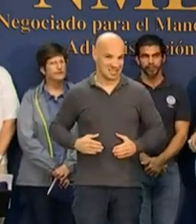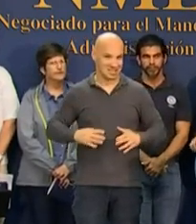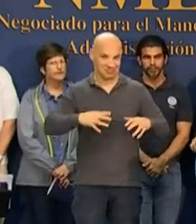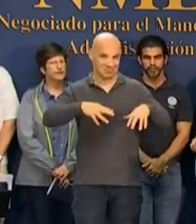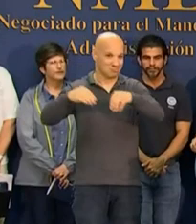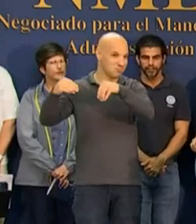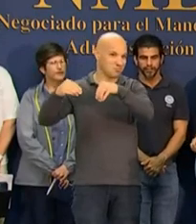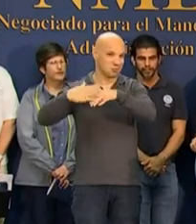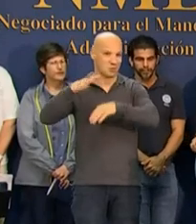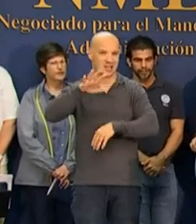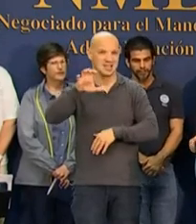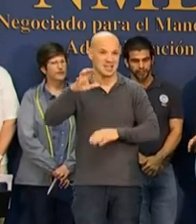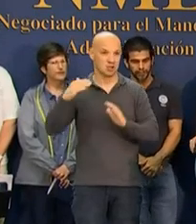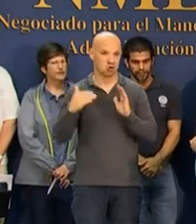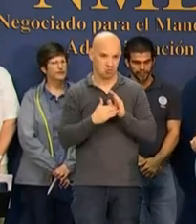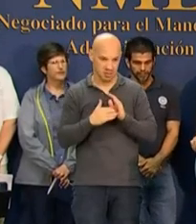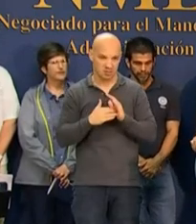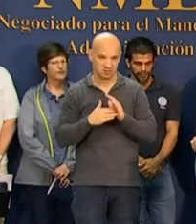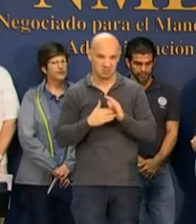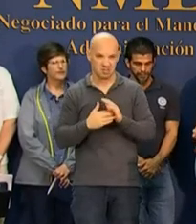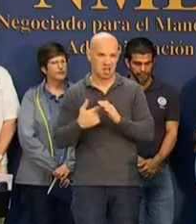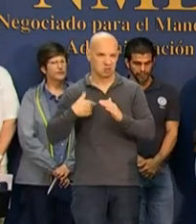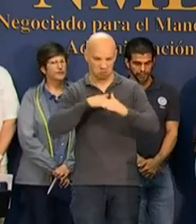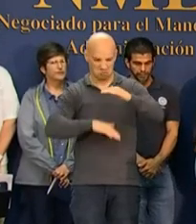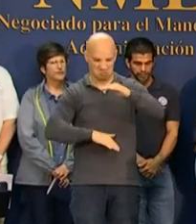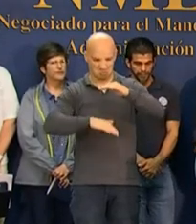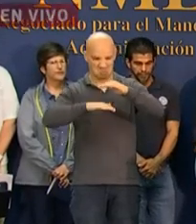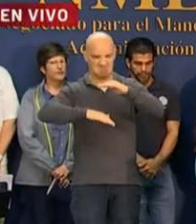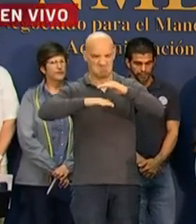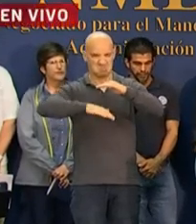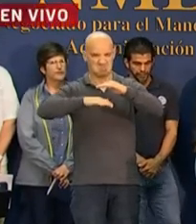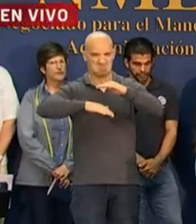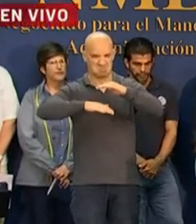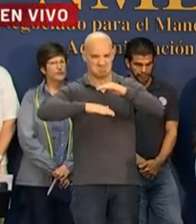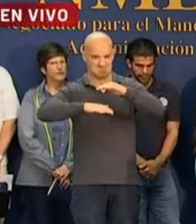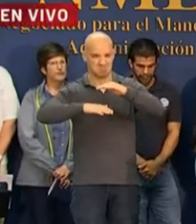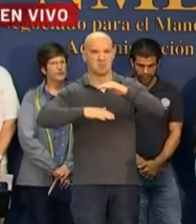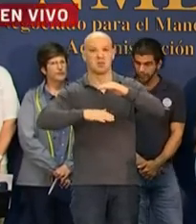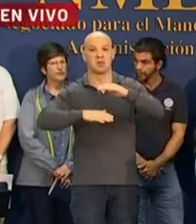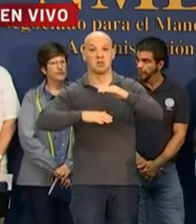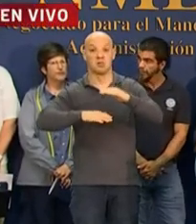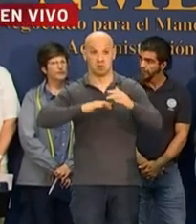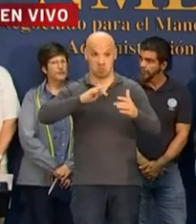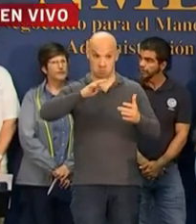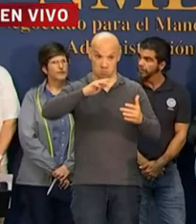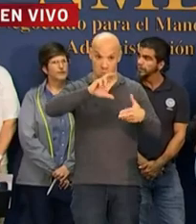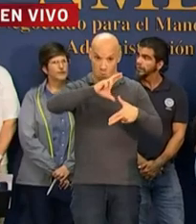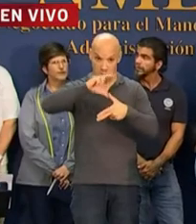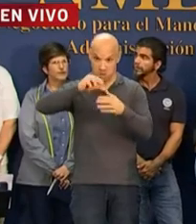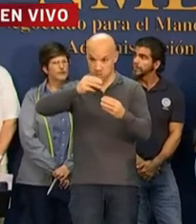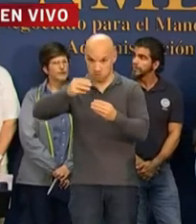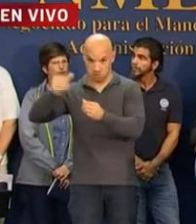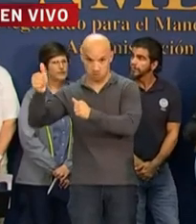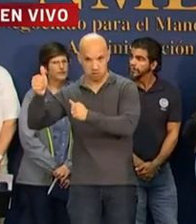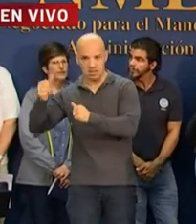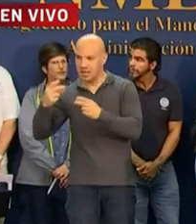MANO, COORDINADO.